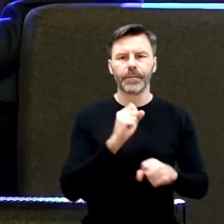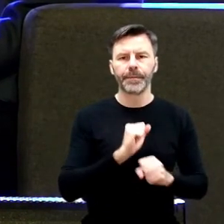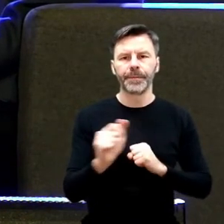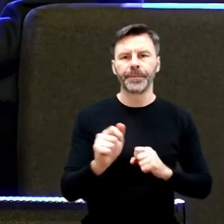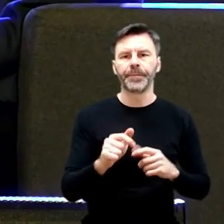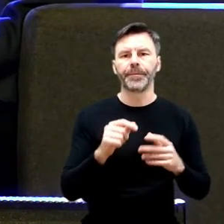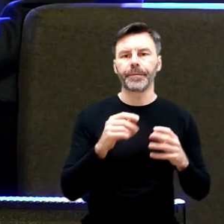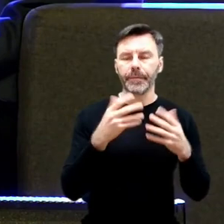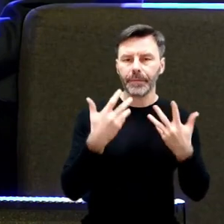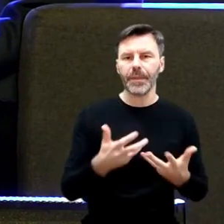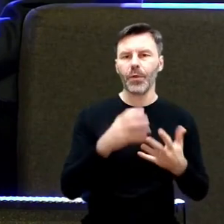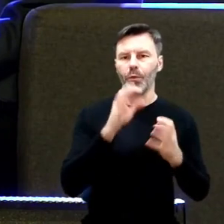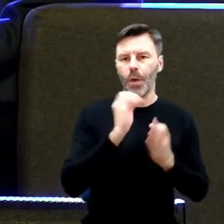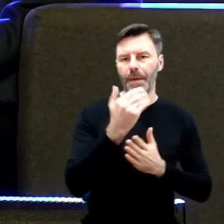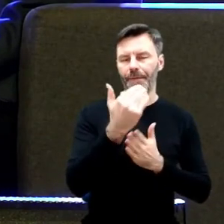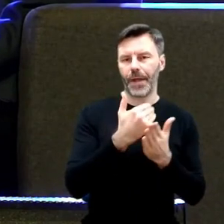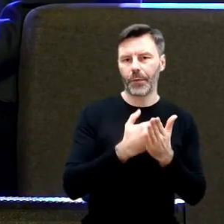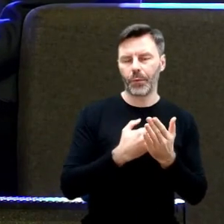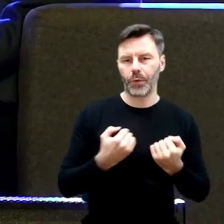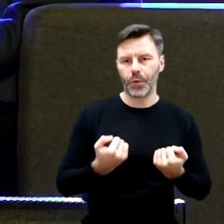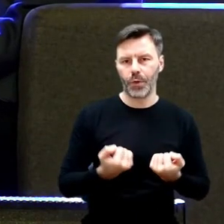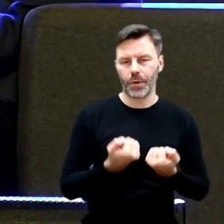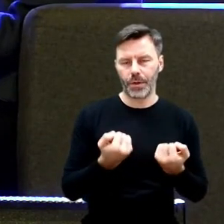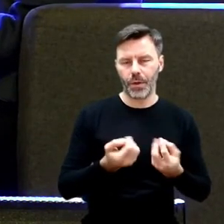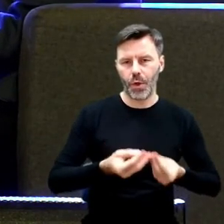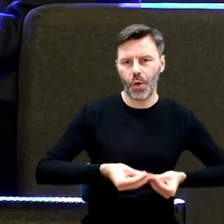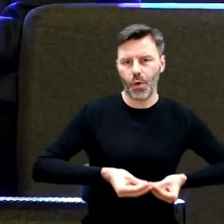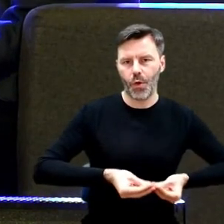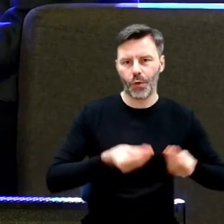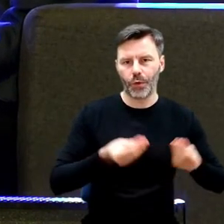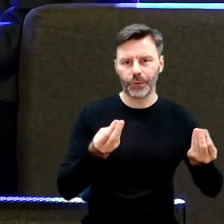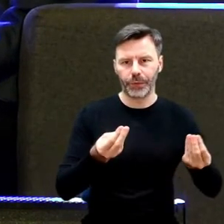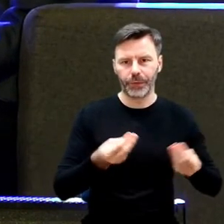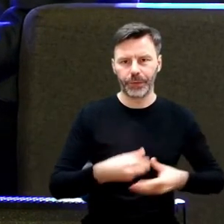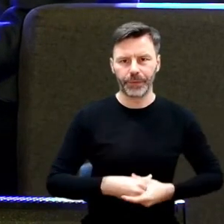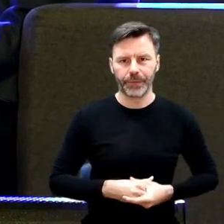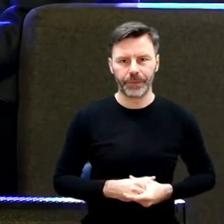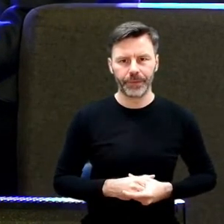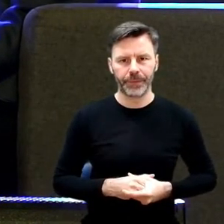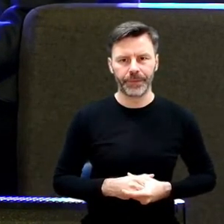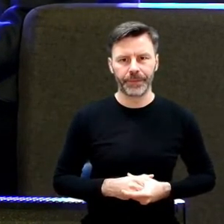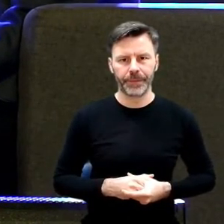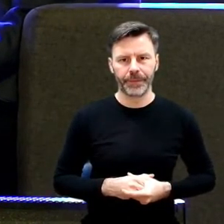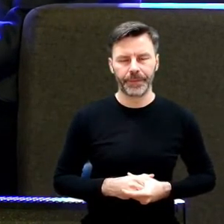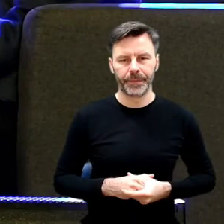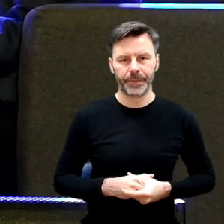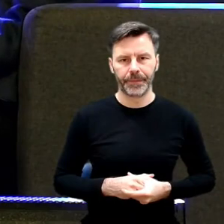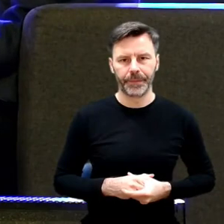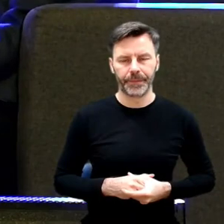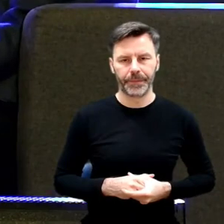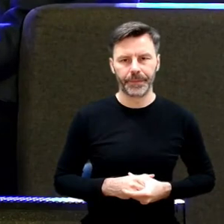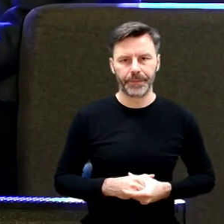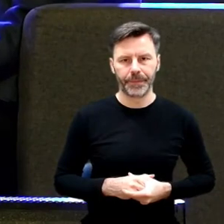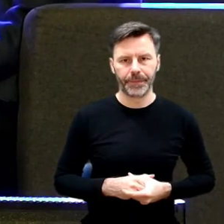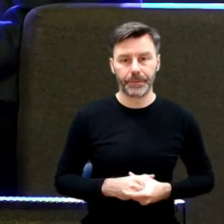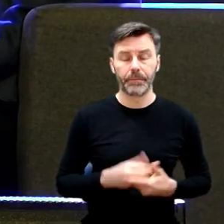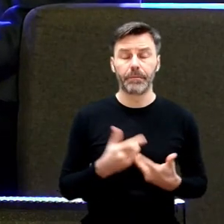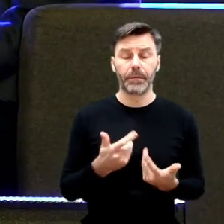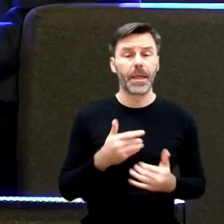do rozwoju mieszkalnictwa w różnych sektorach, stosując zarówno te impulsy bezpośrednie poprzez inwestycje, ale też pośrednie